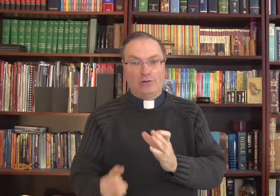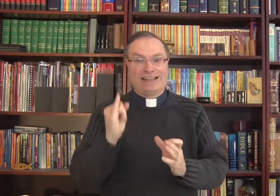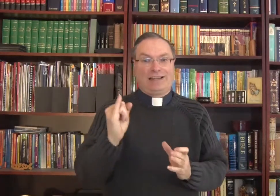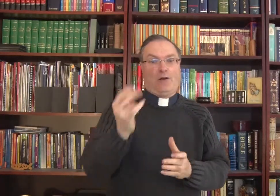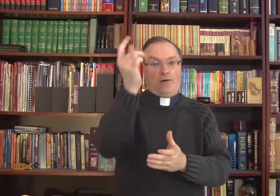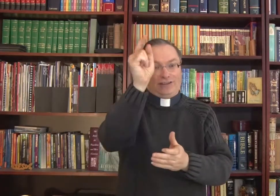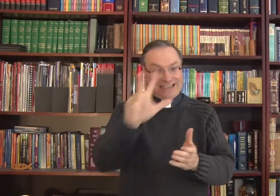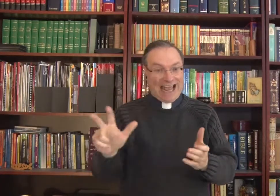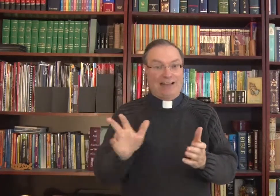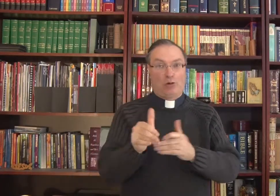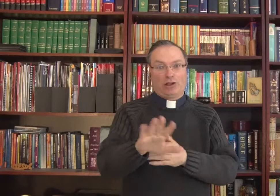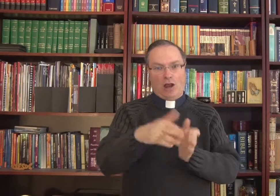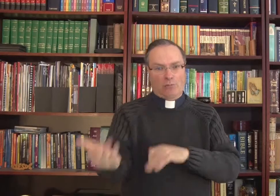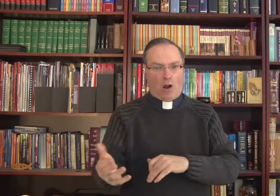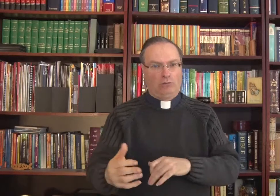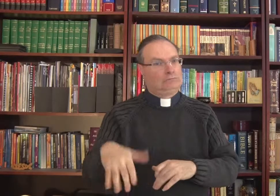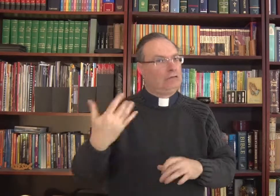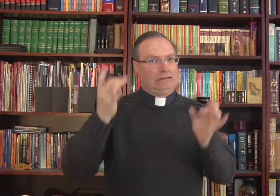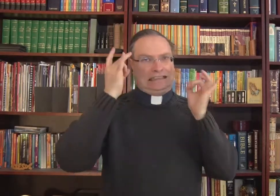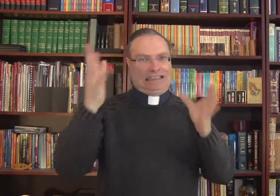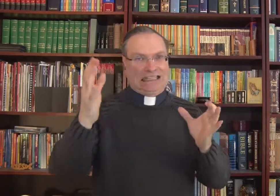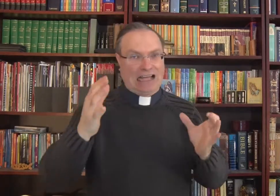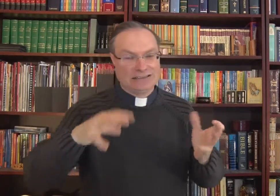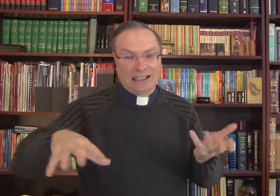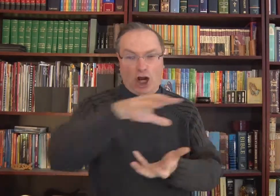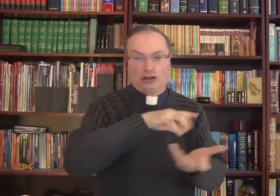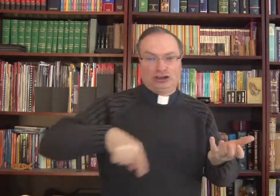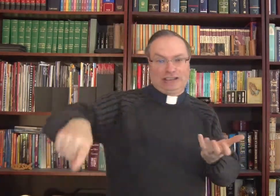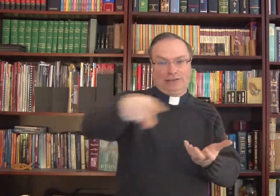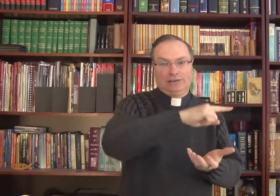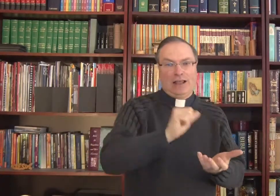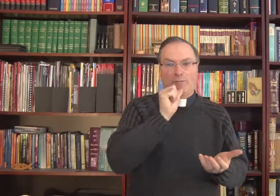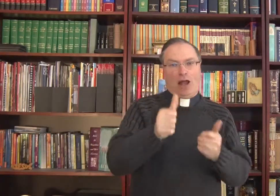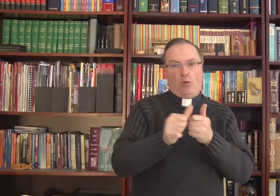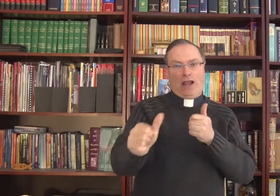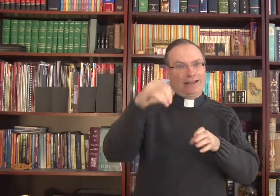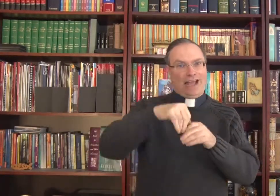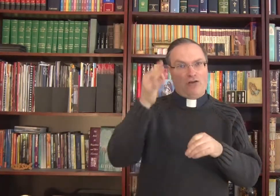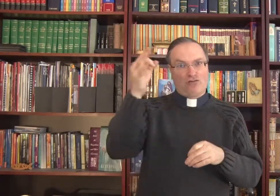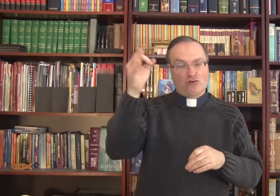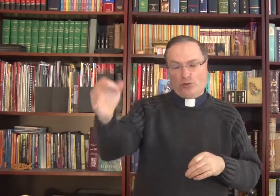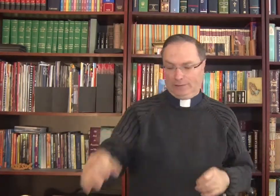et si un tiers des poissons étaient morts. Un désastre écologique qui n'est pas loin dans le futur.